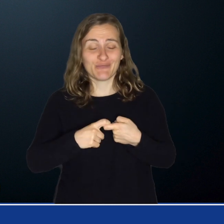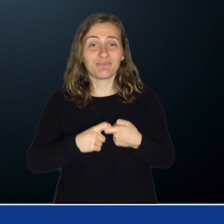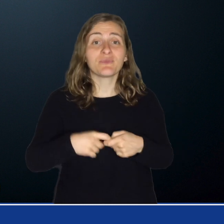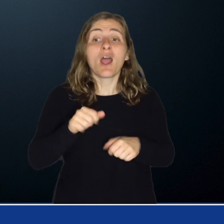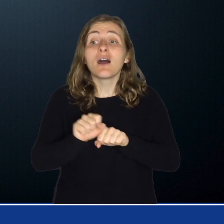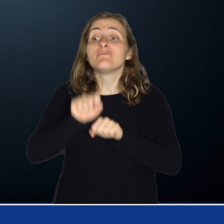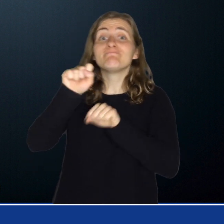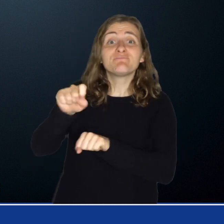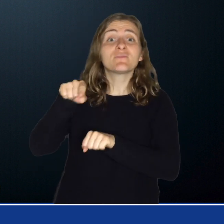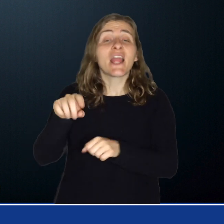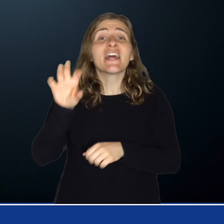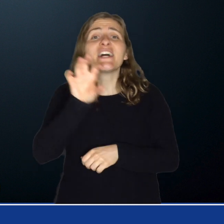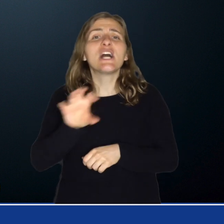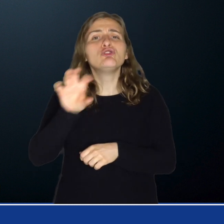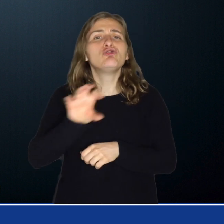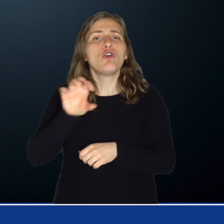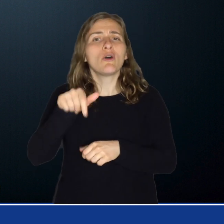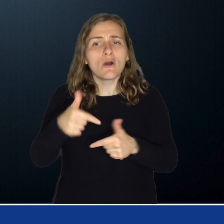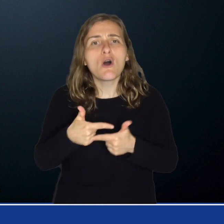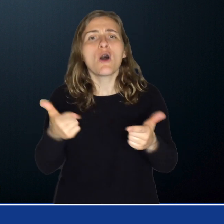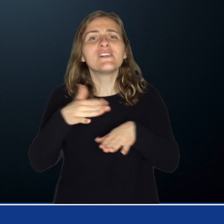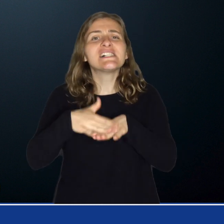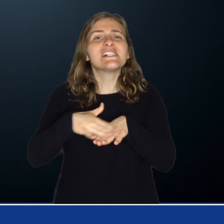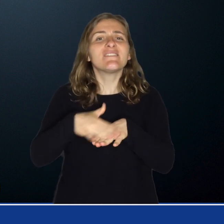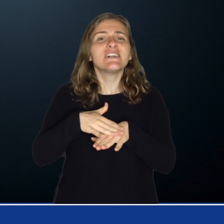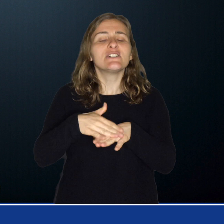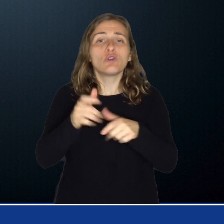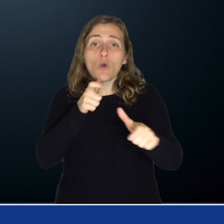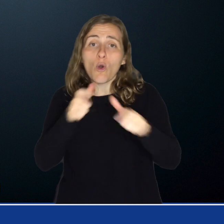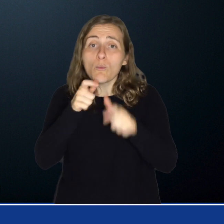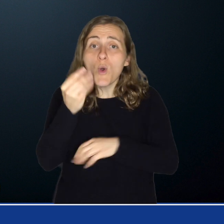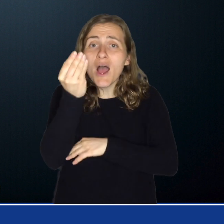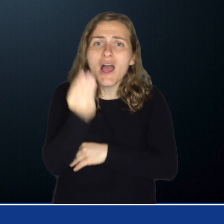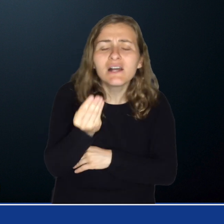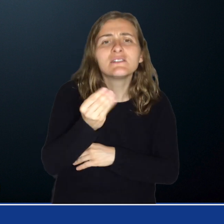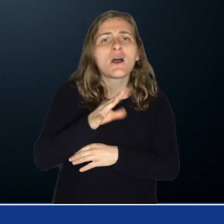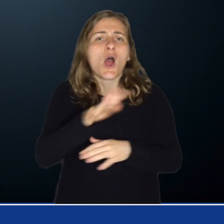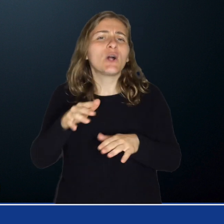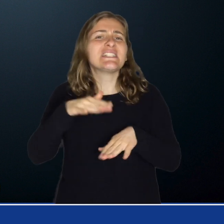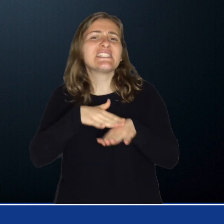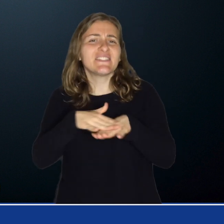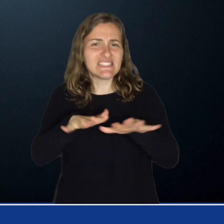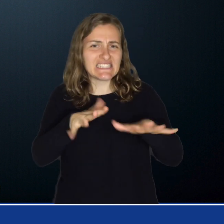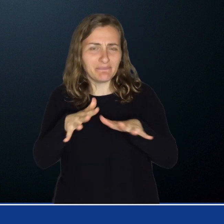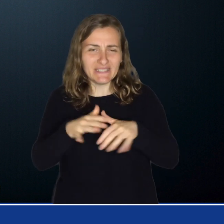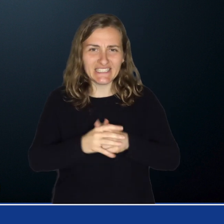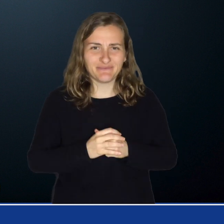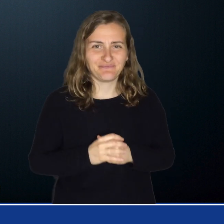e a quelle nella cui Regione è attivo il servizio del Comunic@ENS o servizi similari.